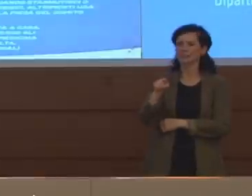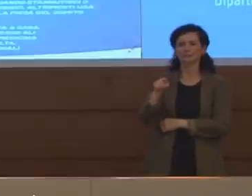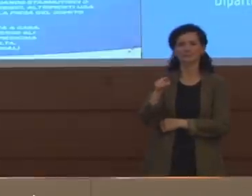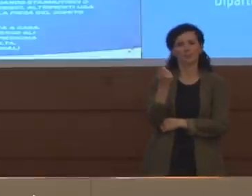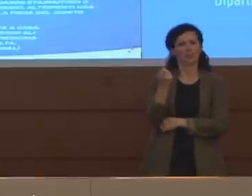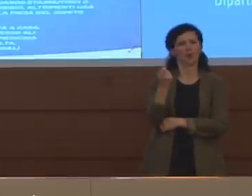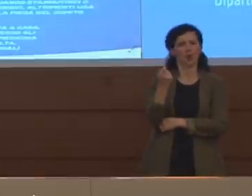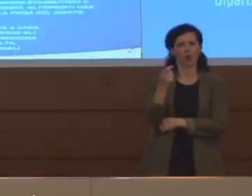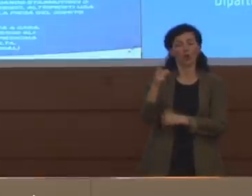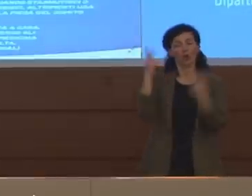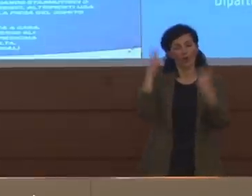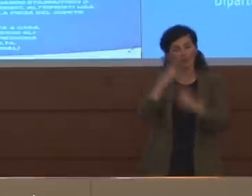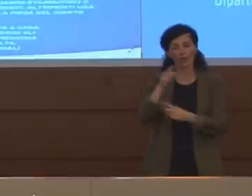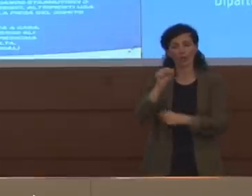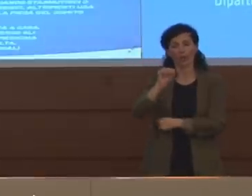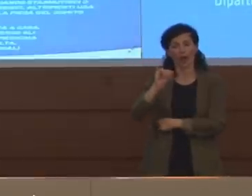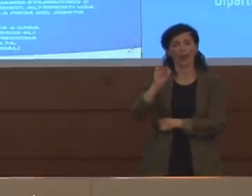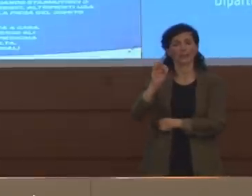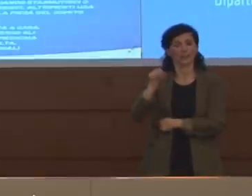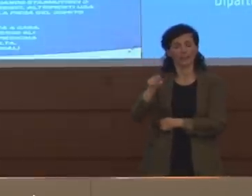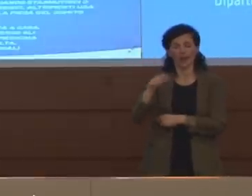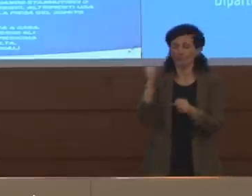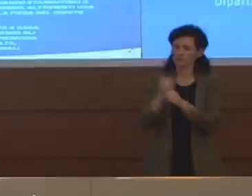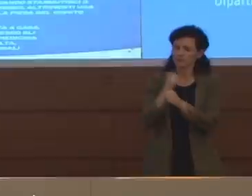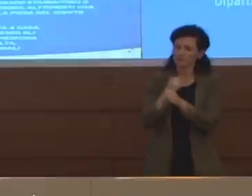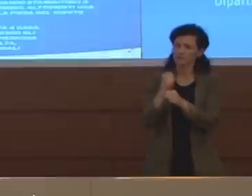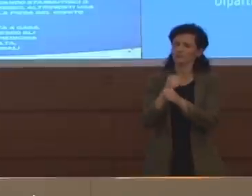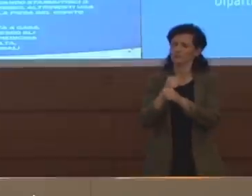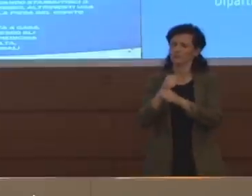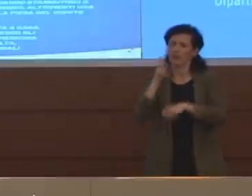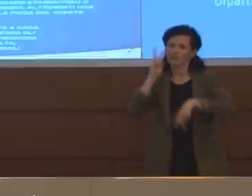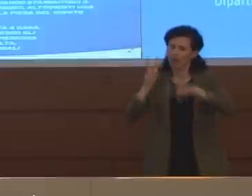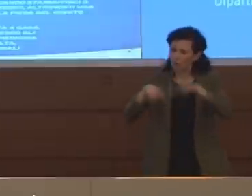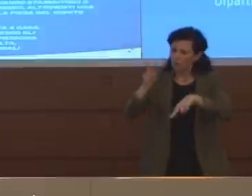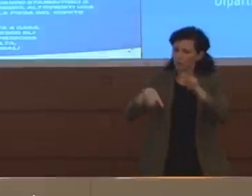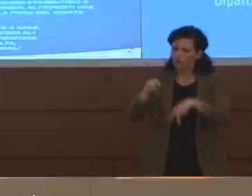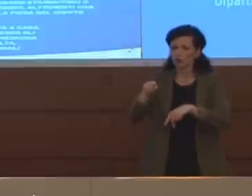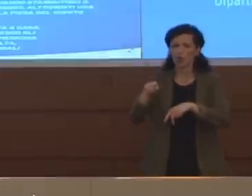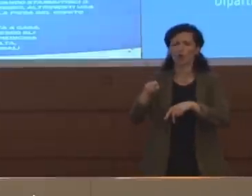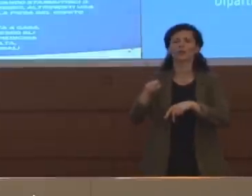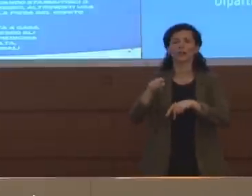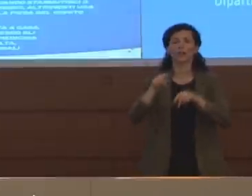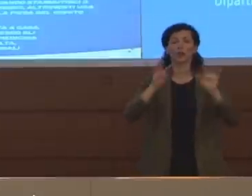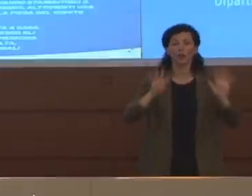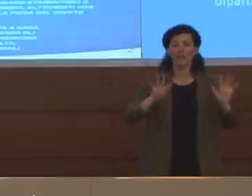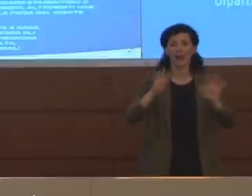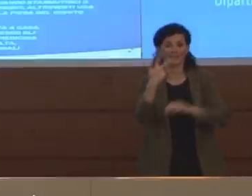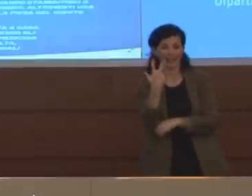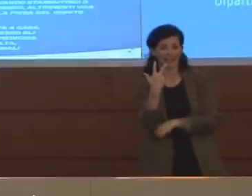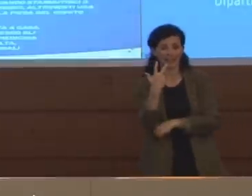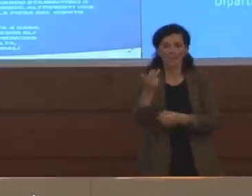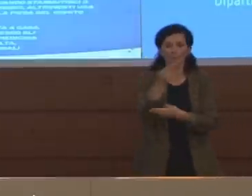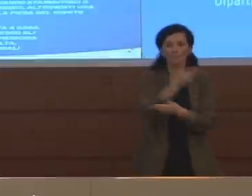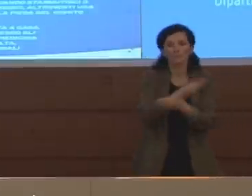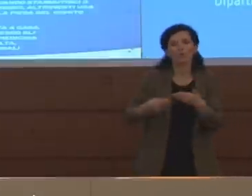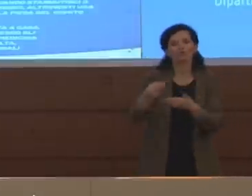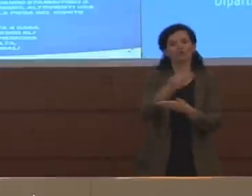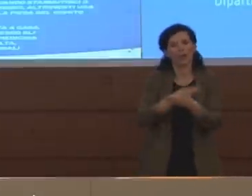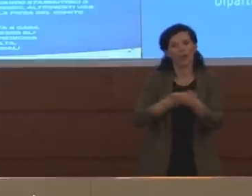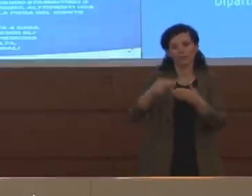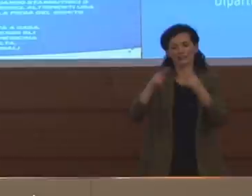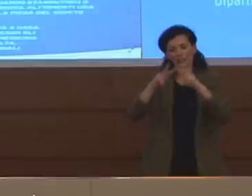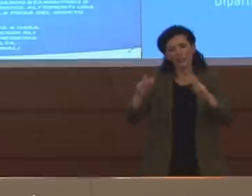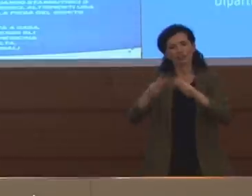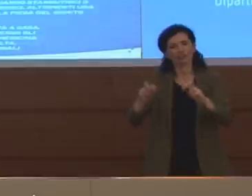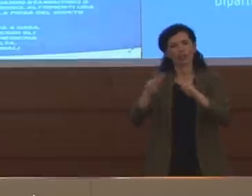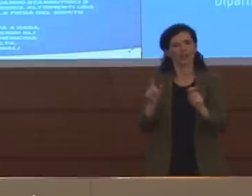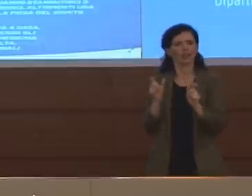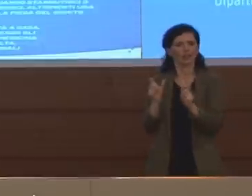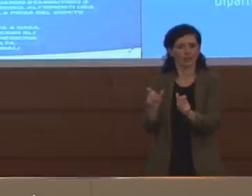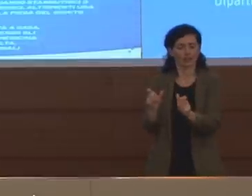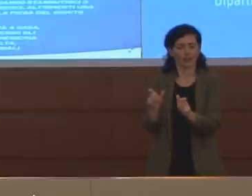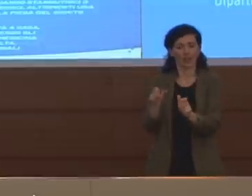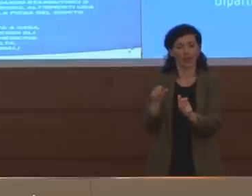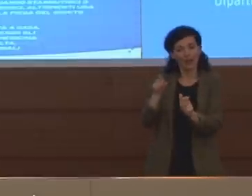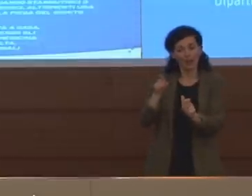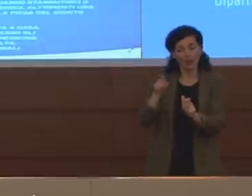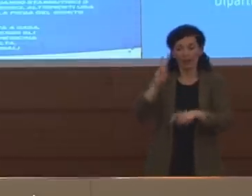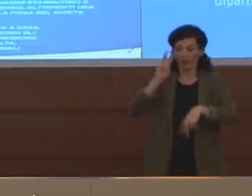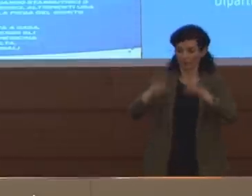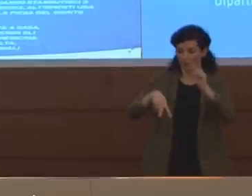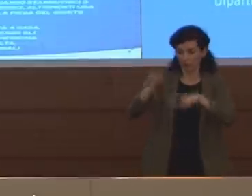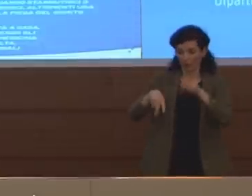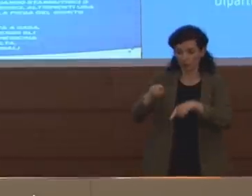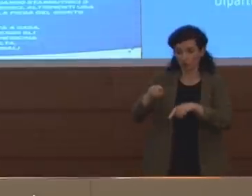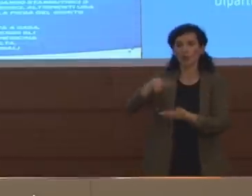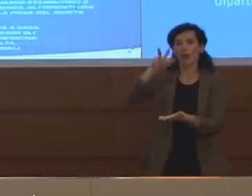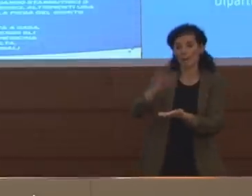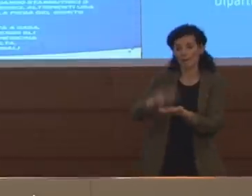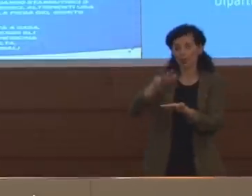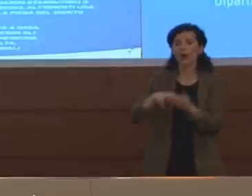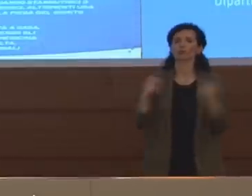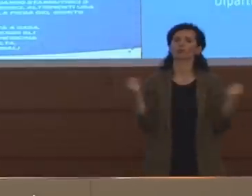Ha valutato qualcosa come 93 progetti di ricerca. Ne ha approvati 19